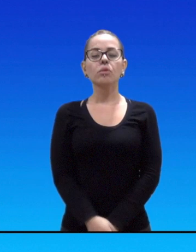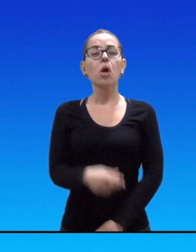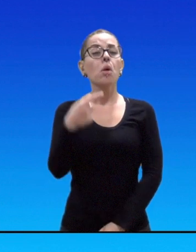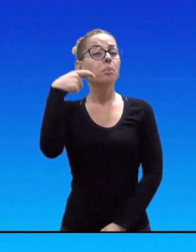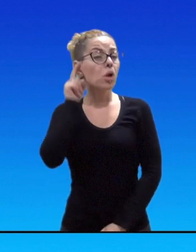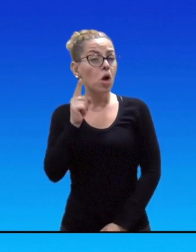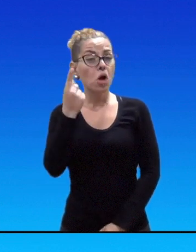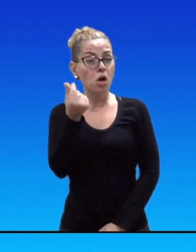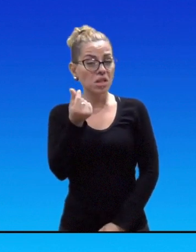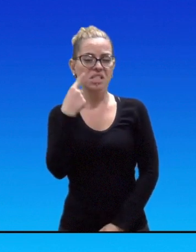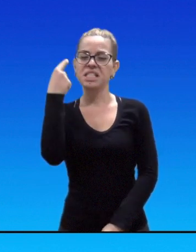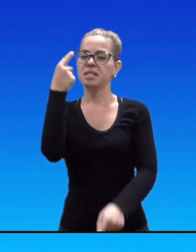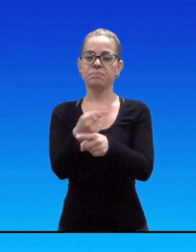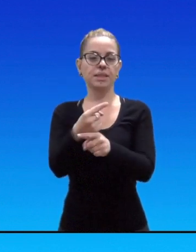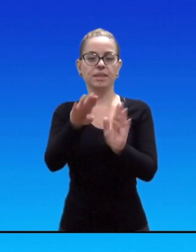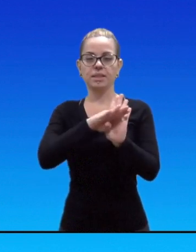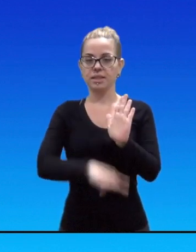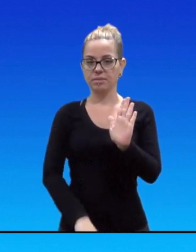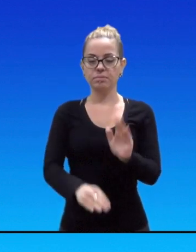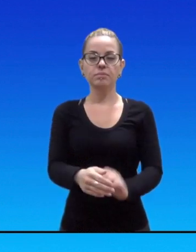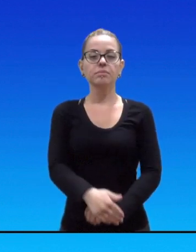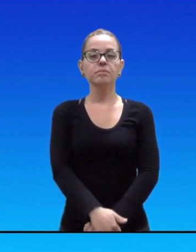Il sistema tariffario per i dispositivi audioprotesici rimane invariato.